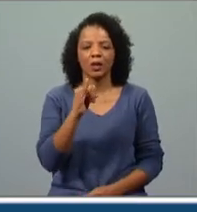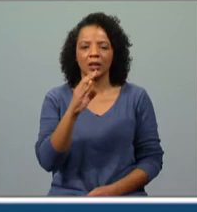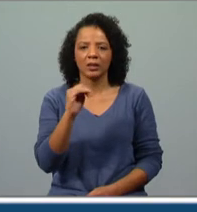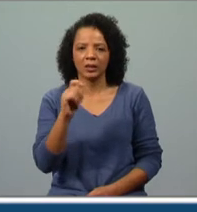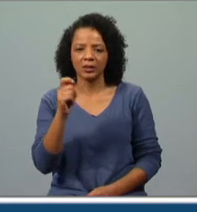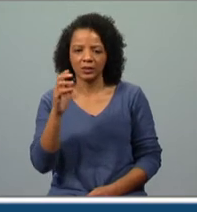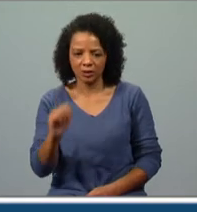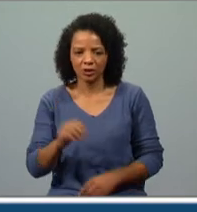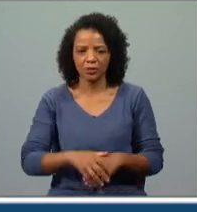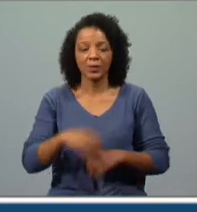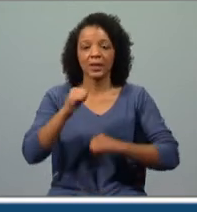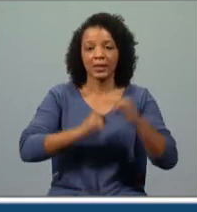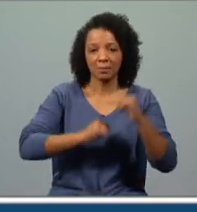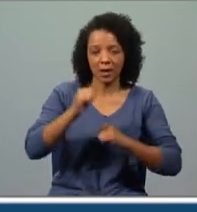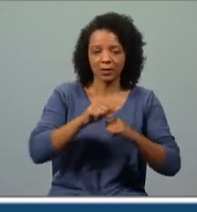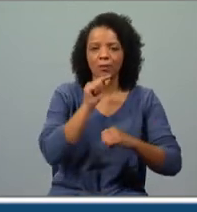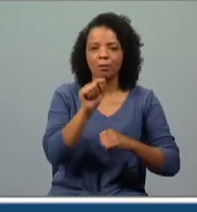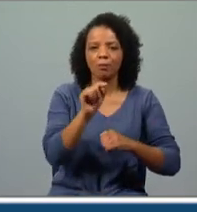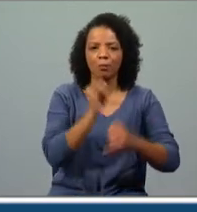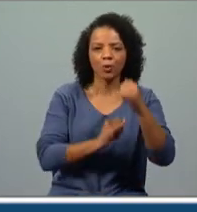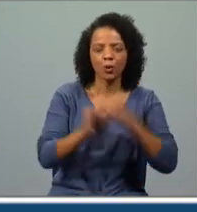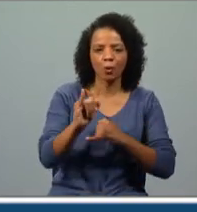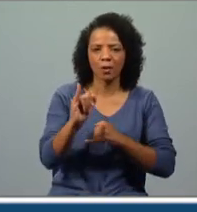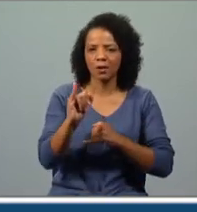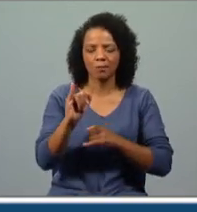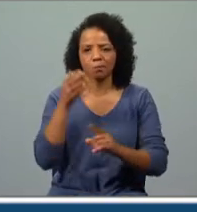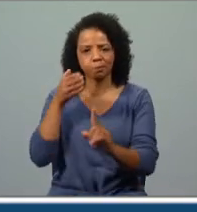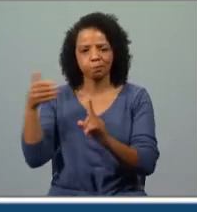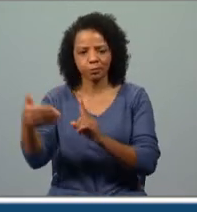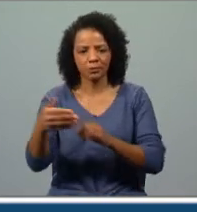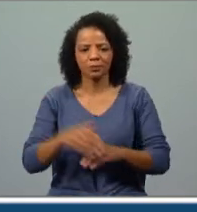gramática os pronomes indefinidos no plano vamos conhecer Maria vamos 語法中的不定代詞計劃讓我們見見瑪麗亞，我們走吧